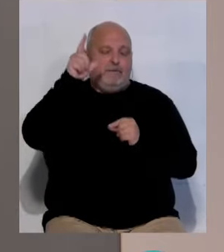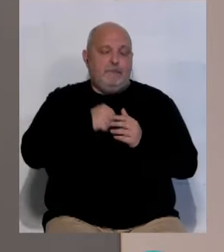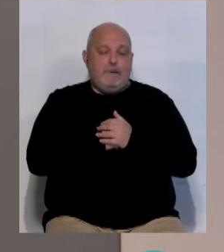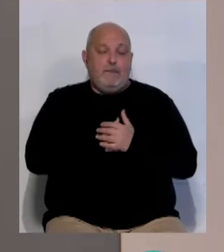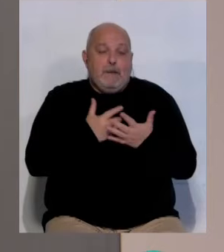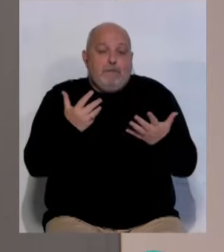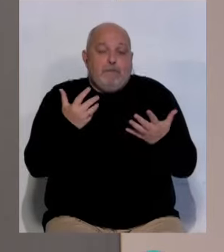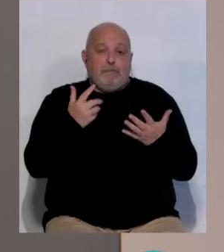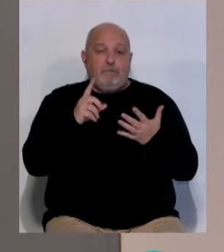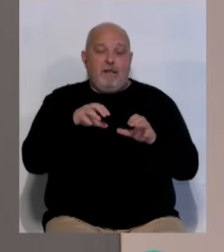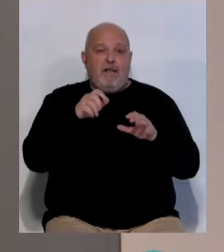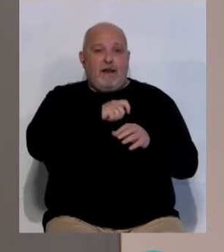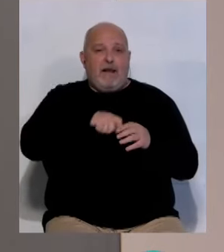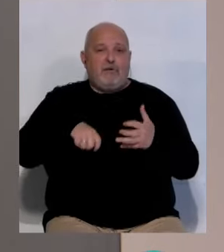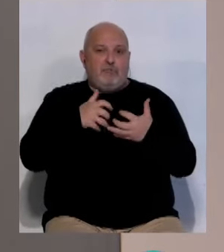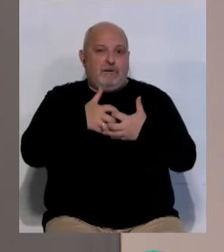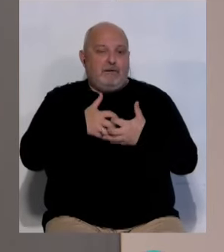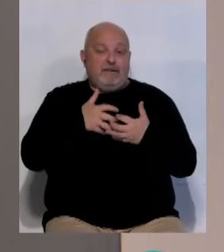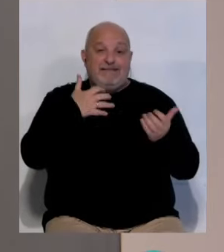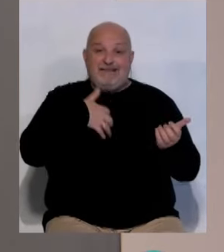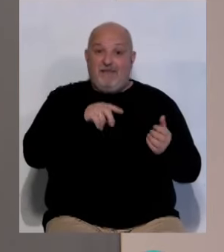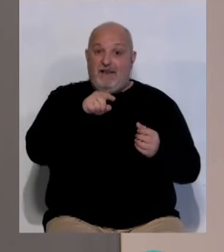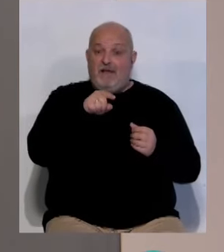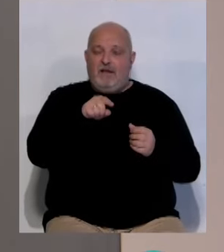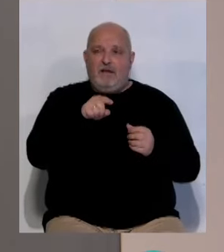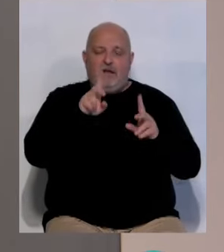pero bueno también se mete el Rayo en la pelea y yo el Sevilla lo considero un equipo que tarde